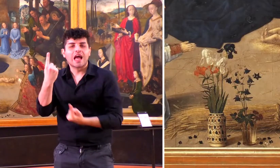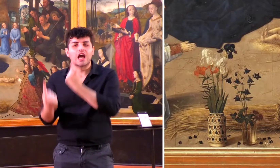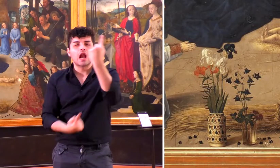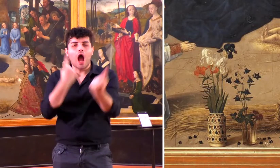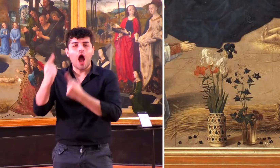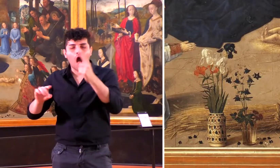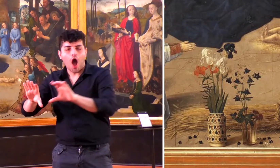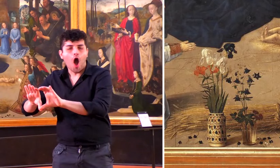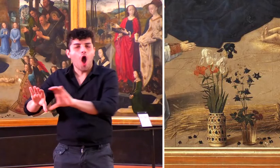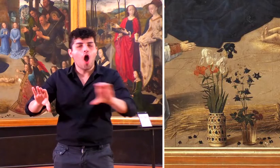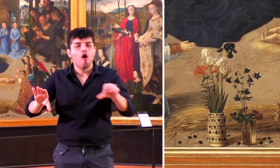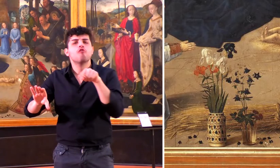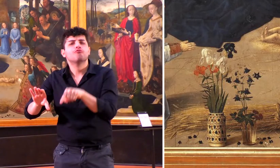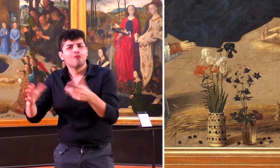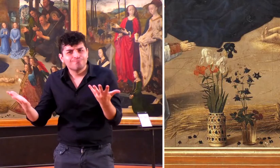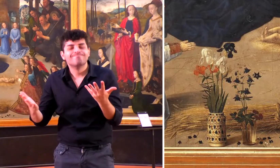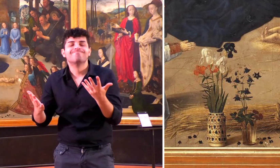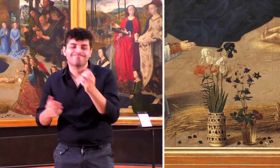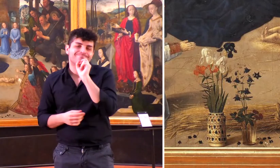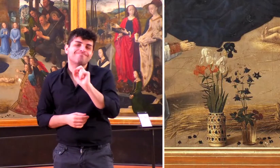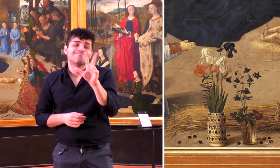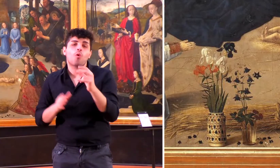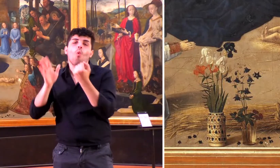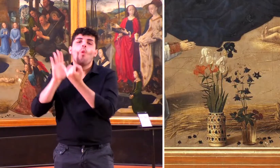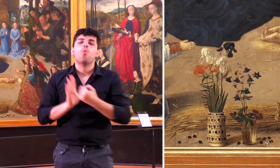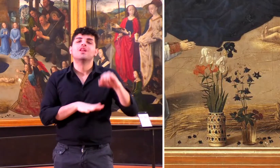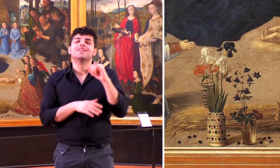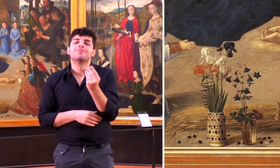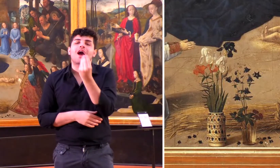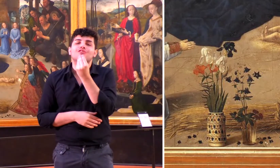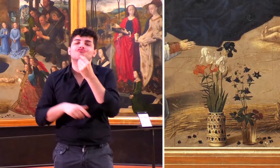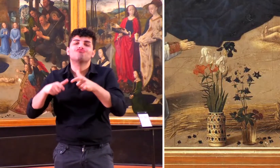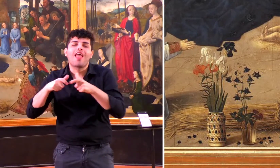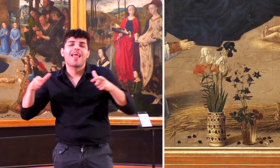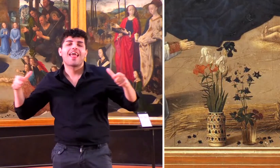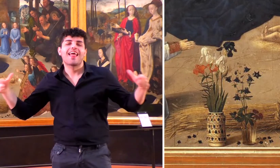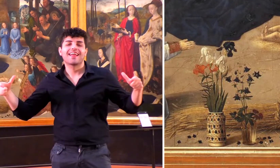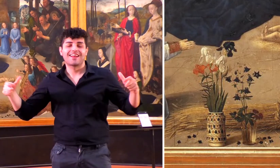Davanti al bambino, un covone di grano rimanda all’ultima cena.